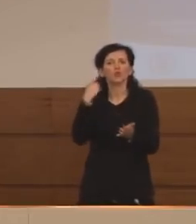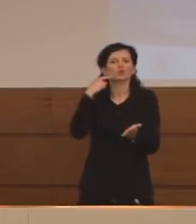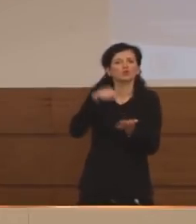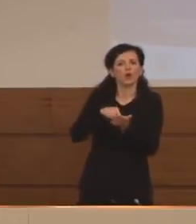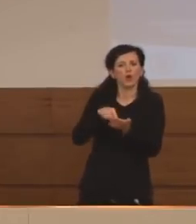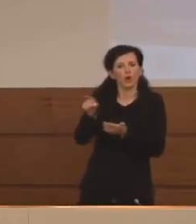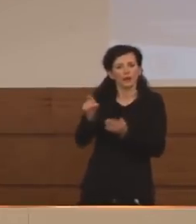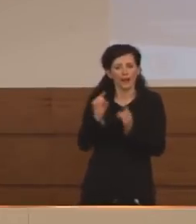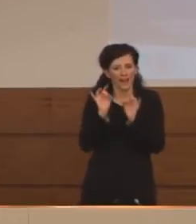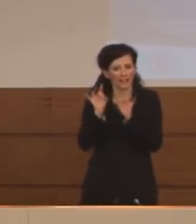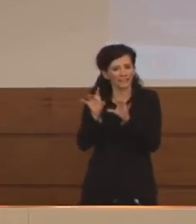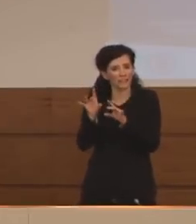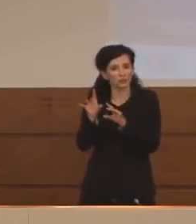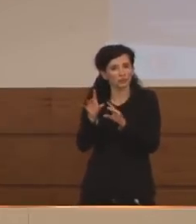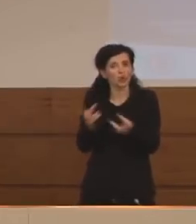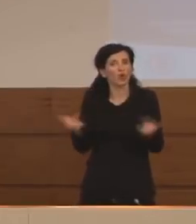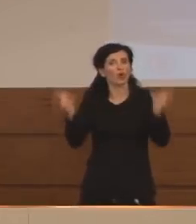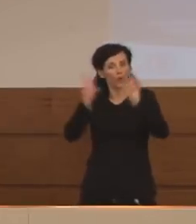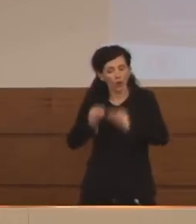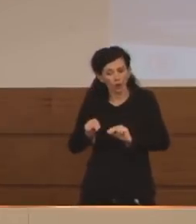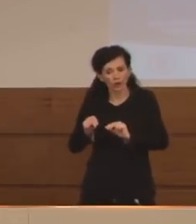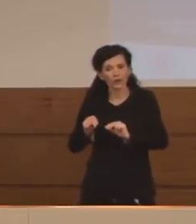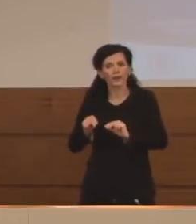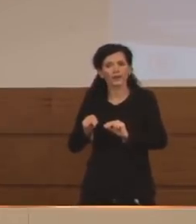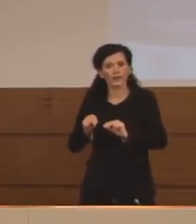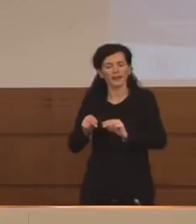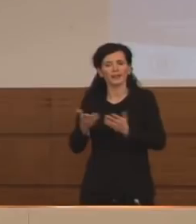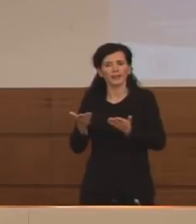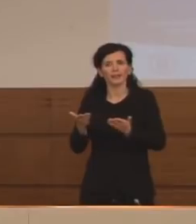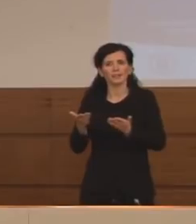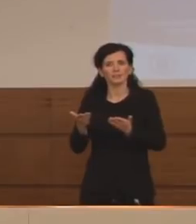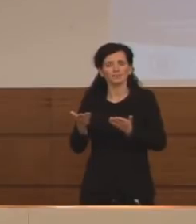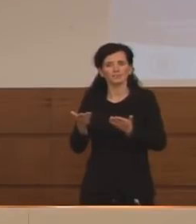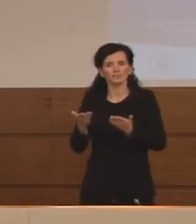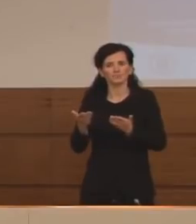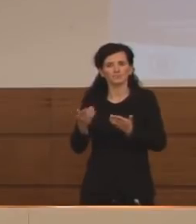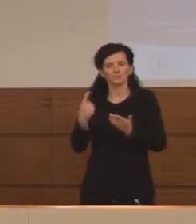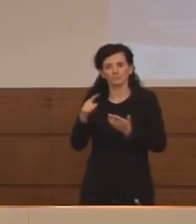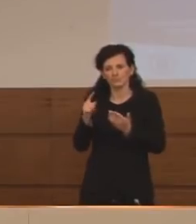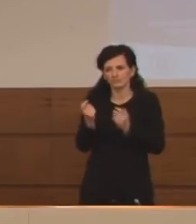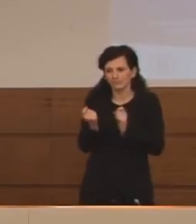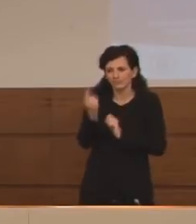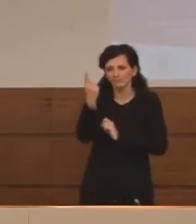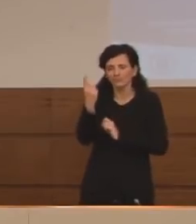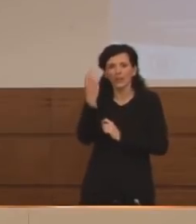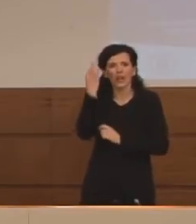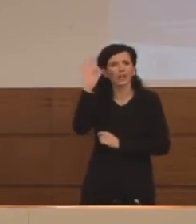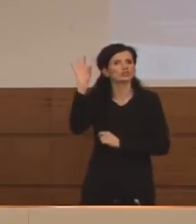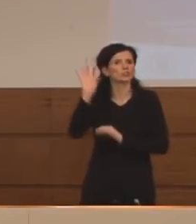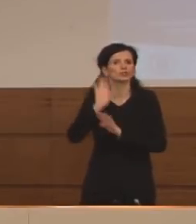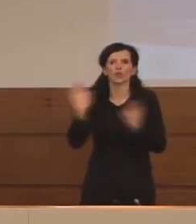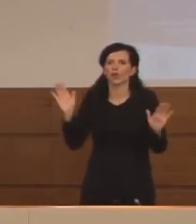come dire? sono casi eccezionali.